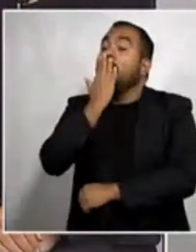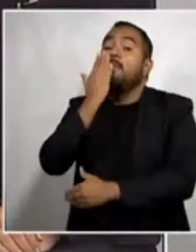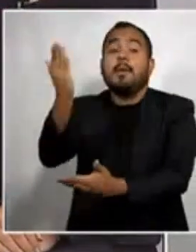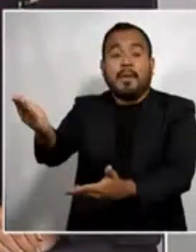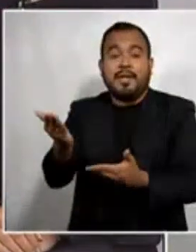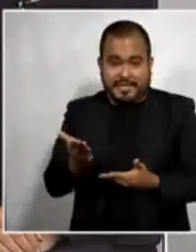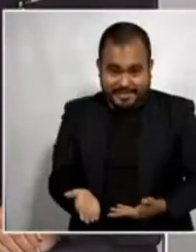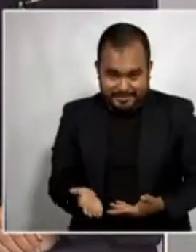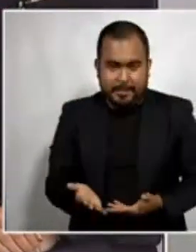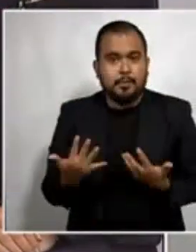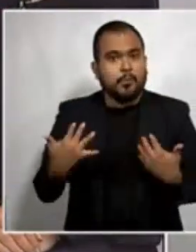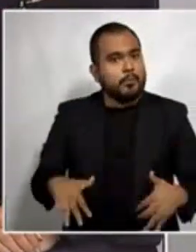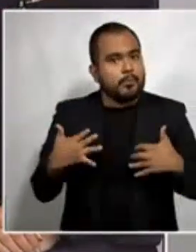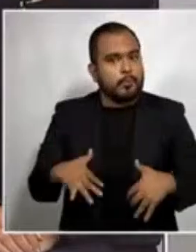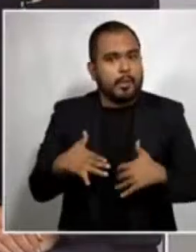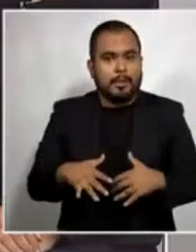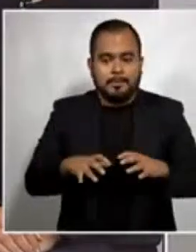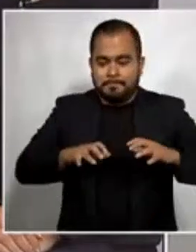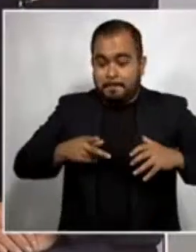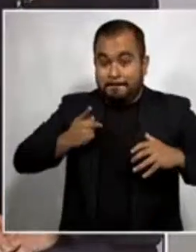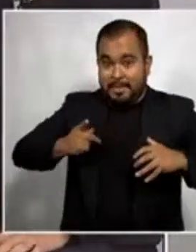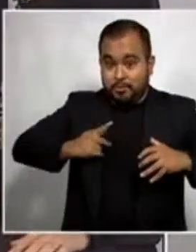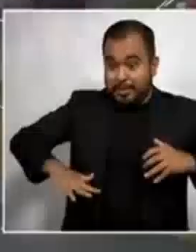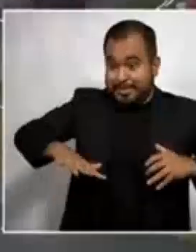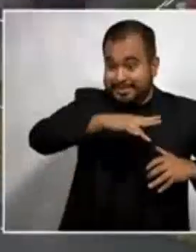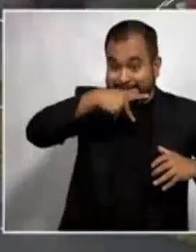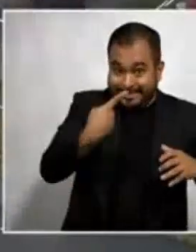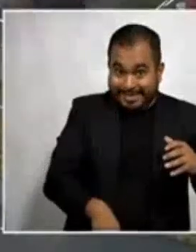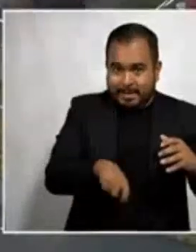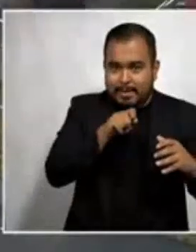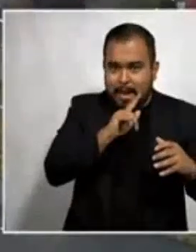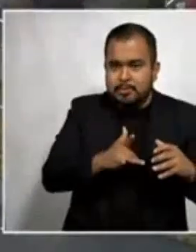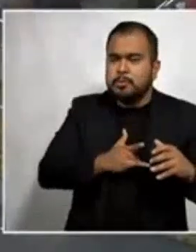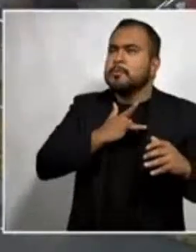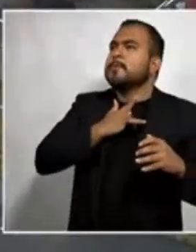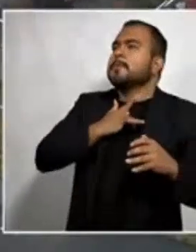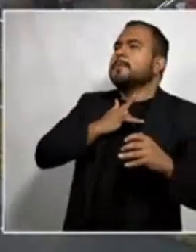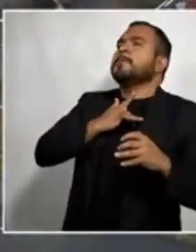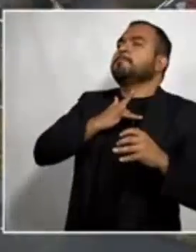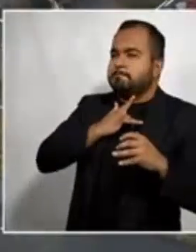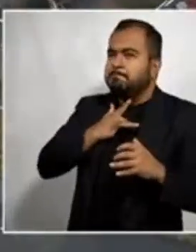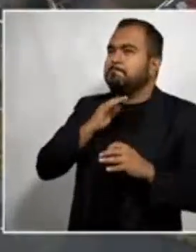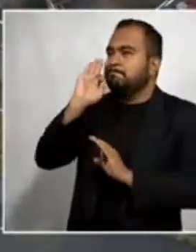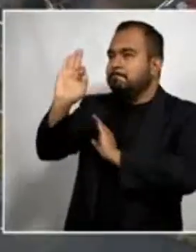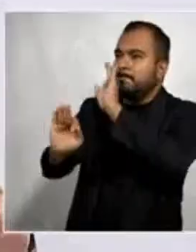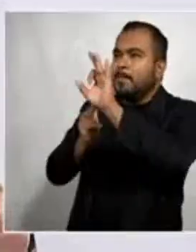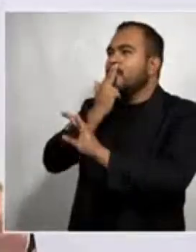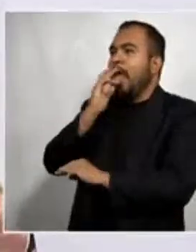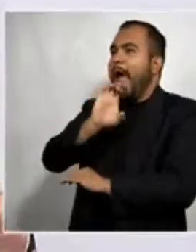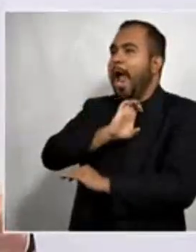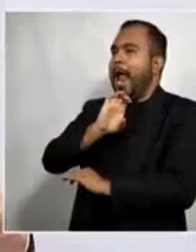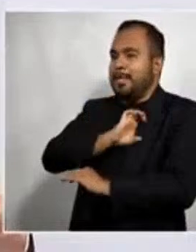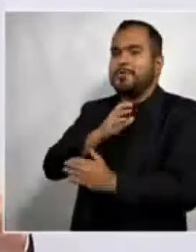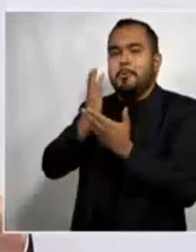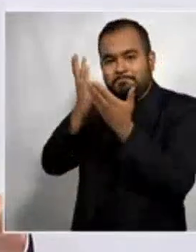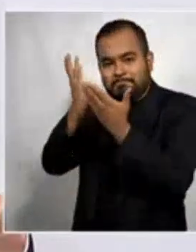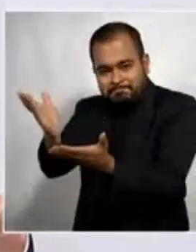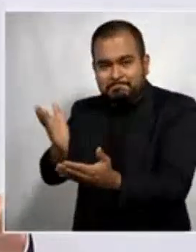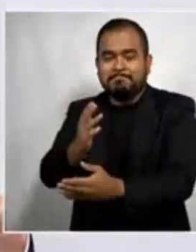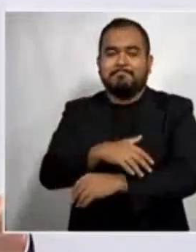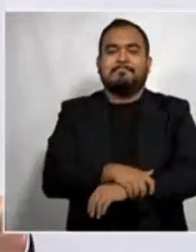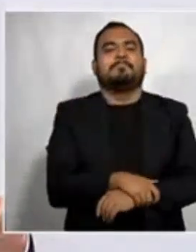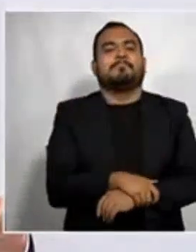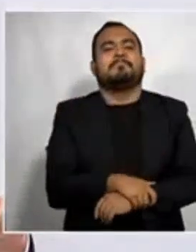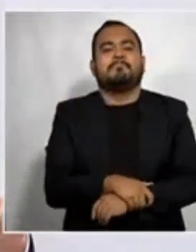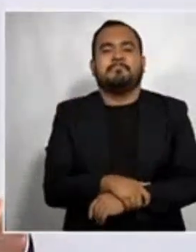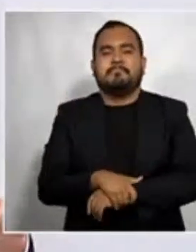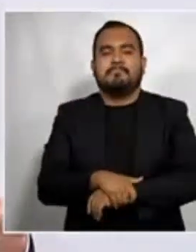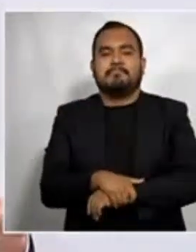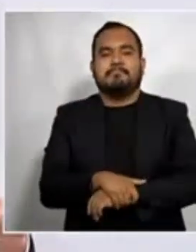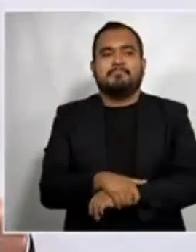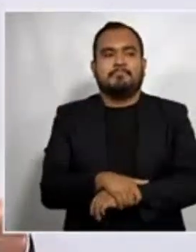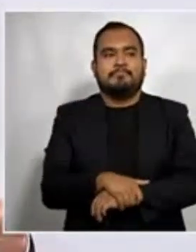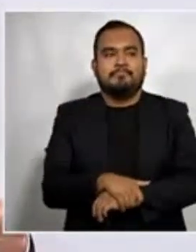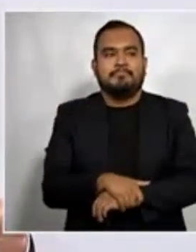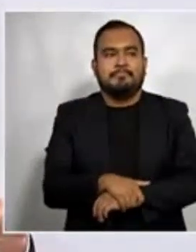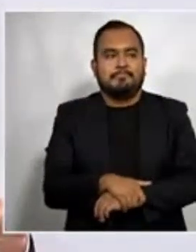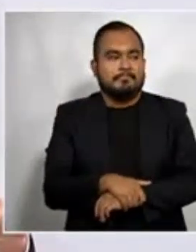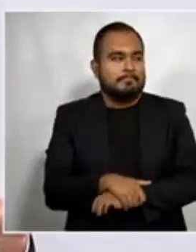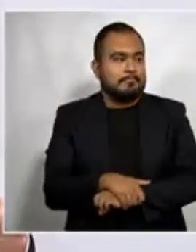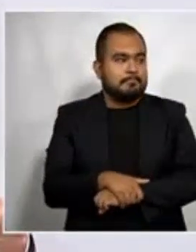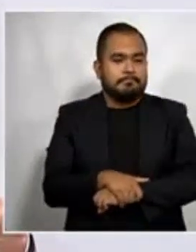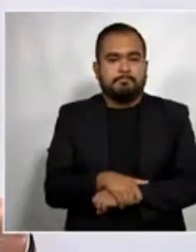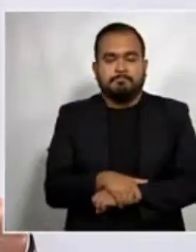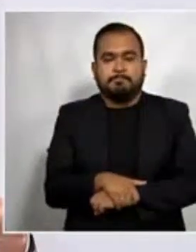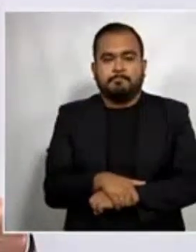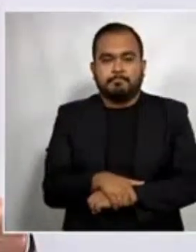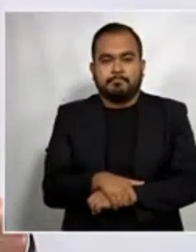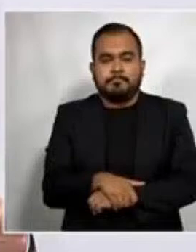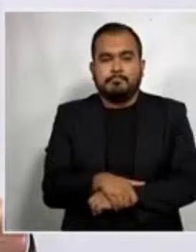Que sienta el cariño de la gente de Jalisco. [Aplausos]